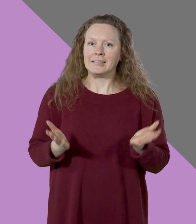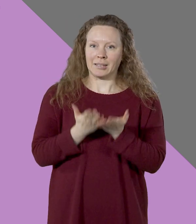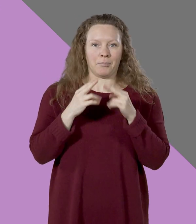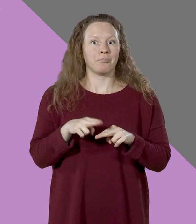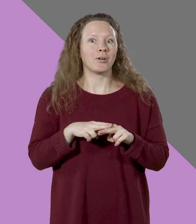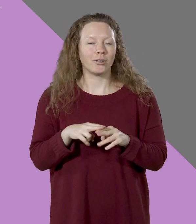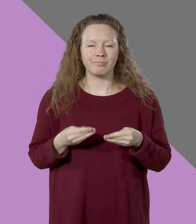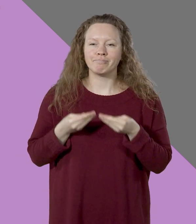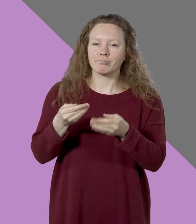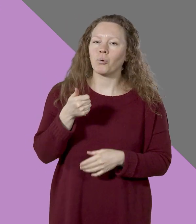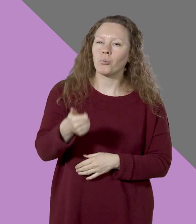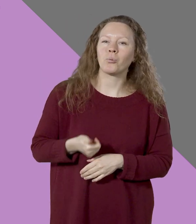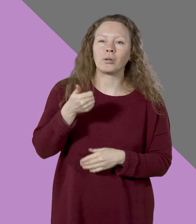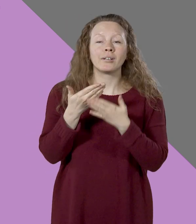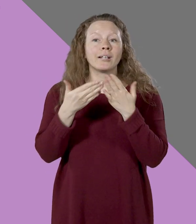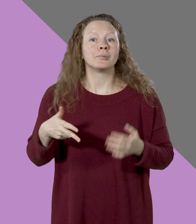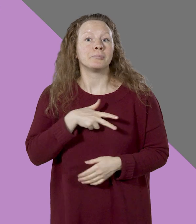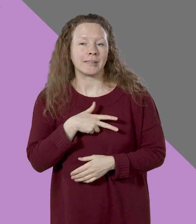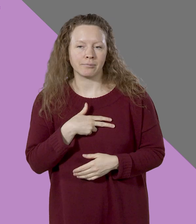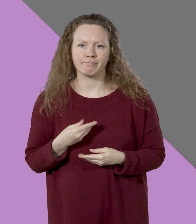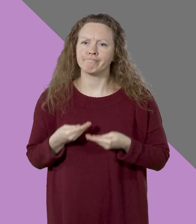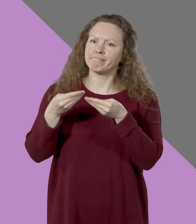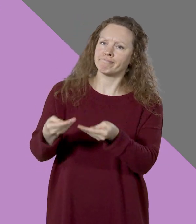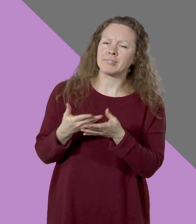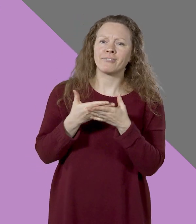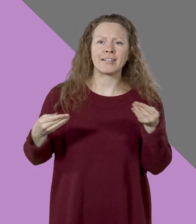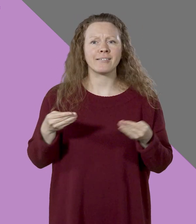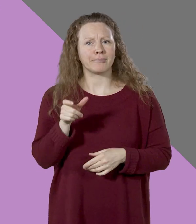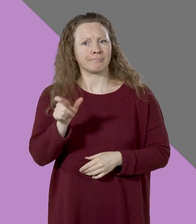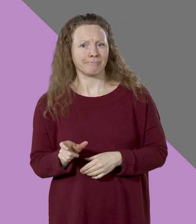Vid mötet överräcktes också det årliga hederspriset till en frivillig -